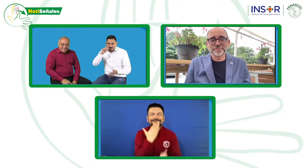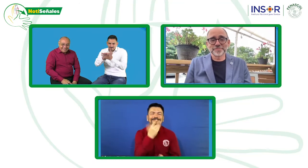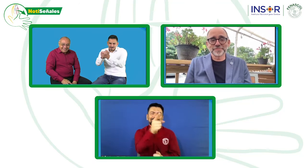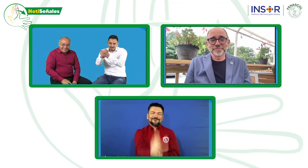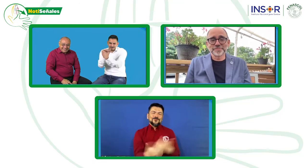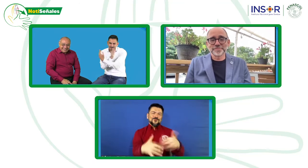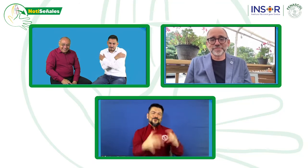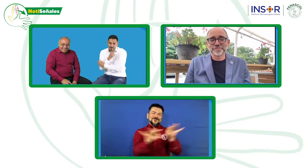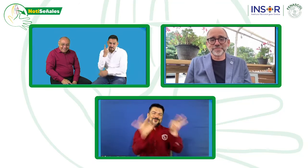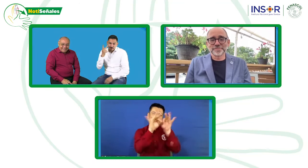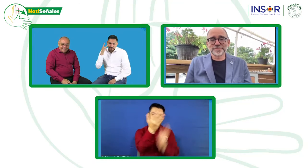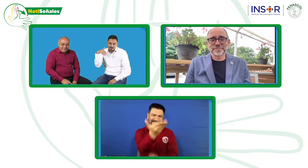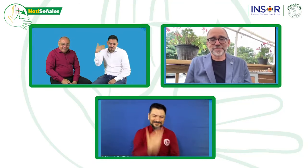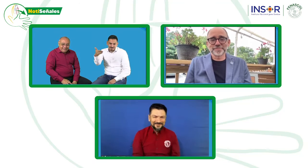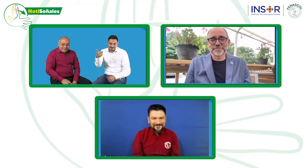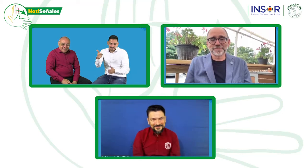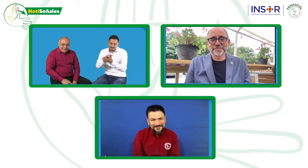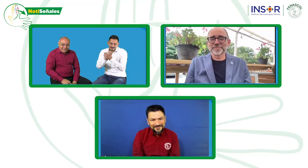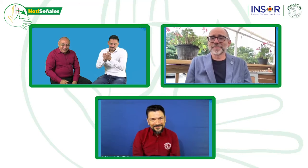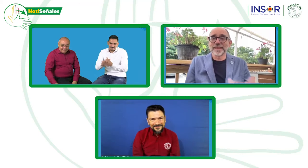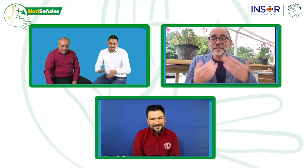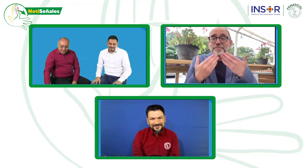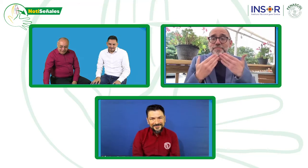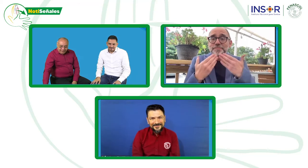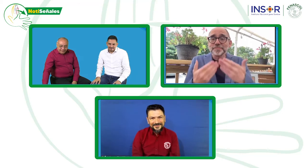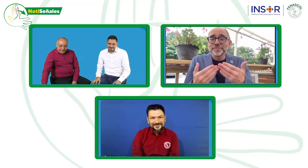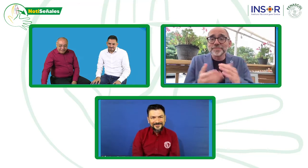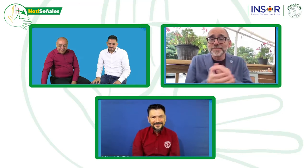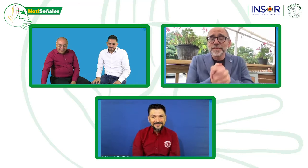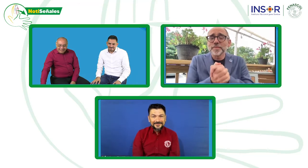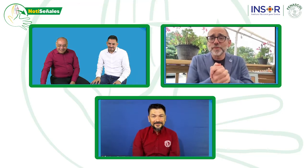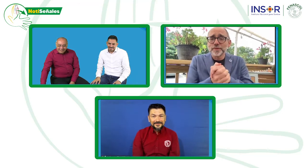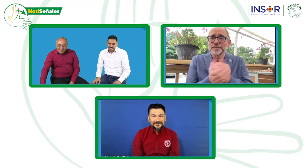aeropuerto también, gracias por acompañarnos gracias, muchas